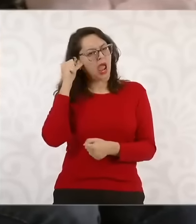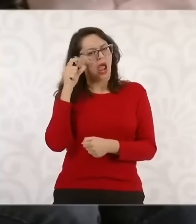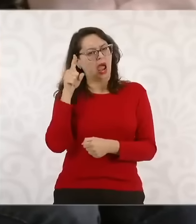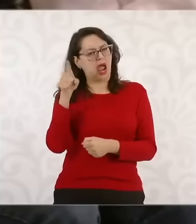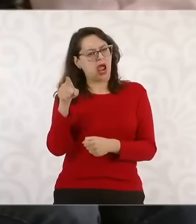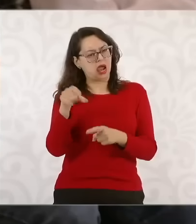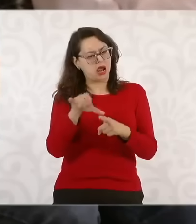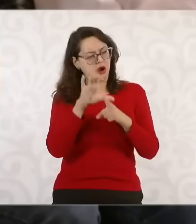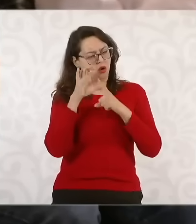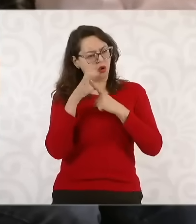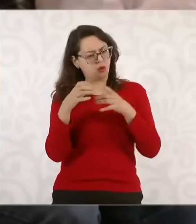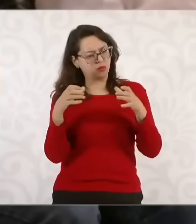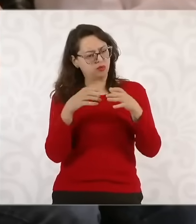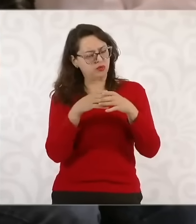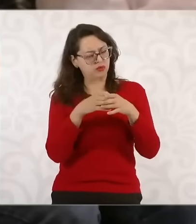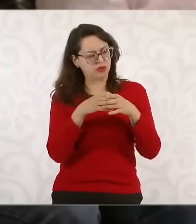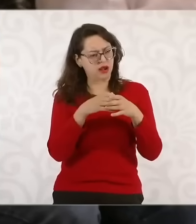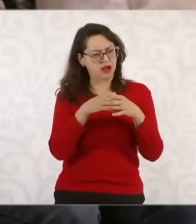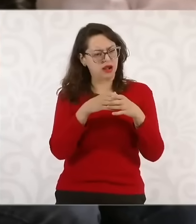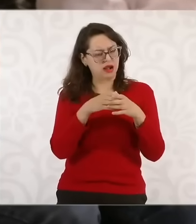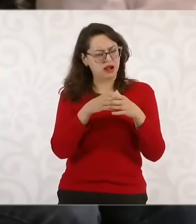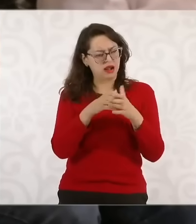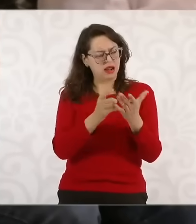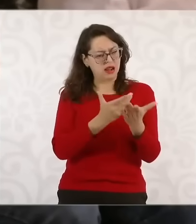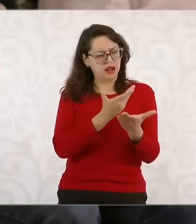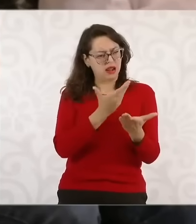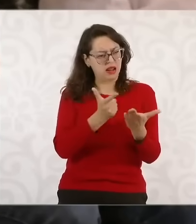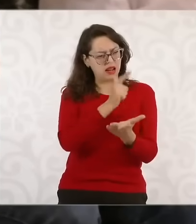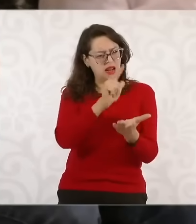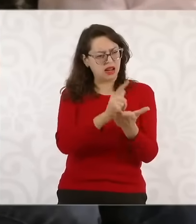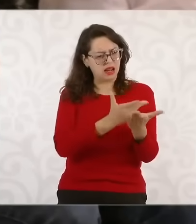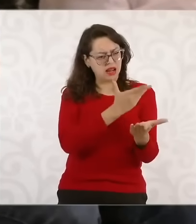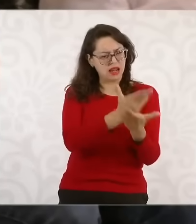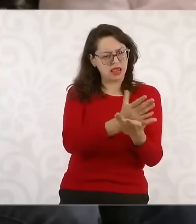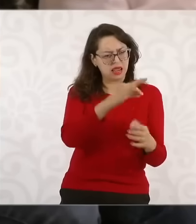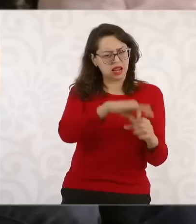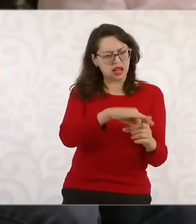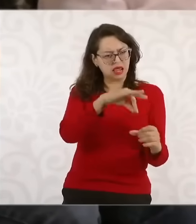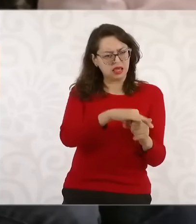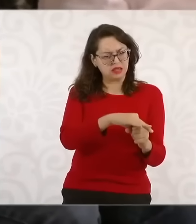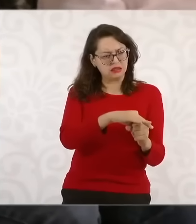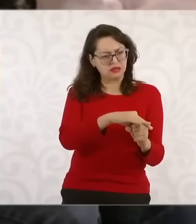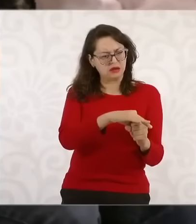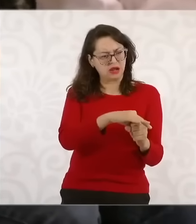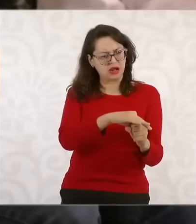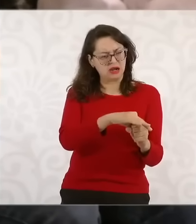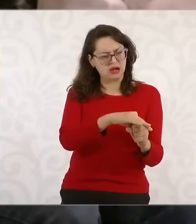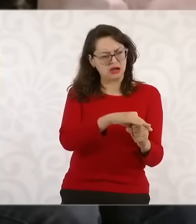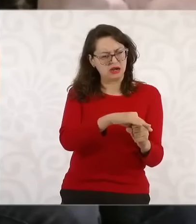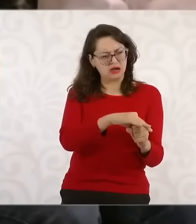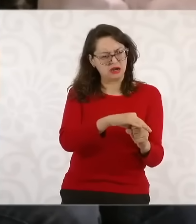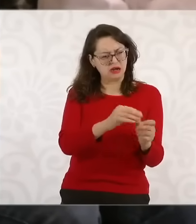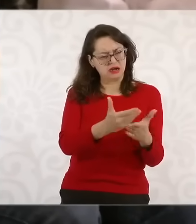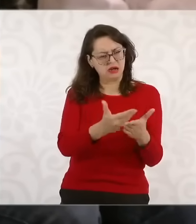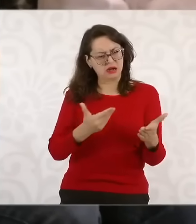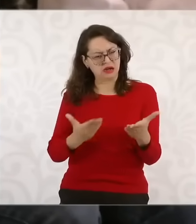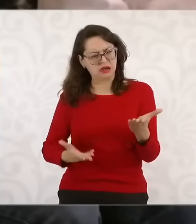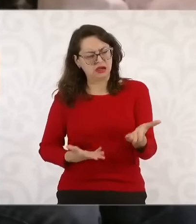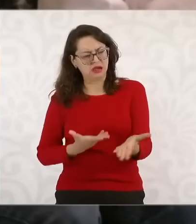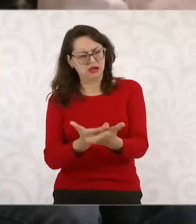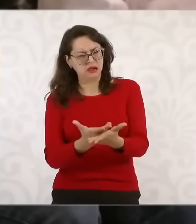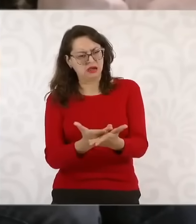para la Reforma Electoral le entregó eh el predictamen saber que eh si esto va a proceder,